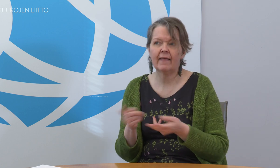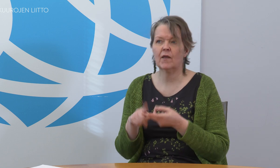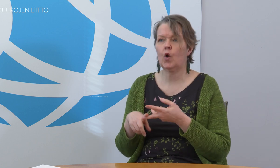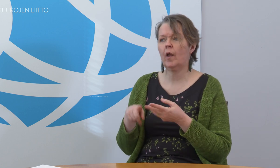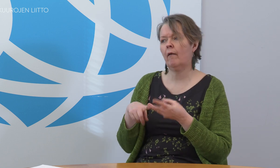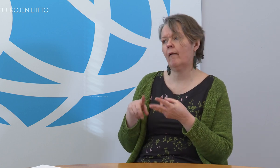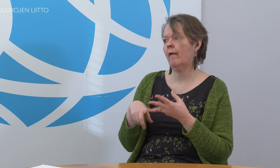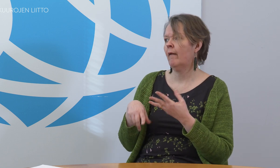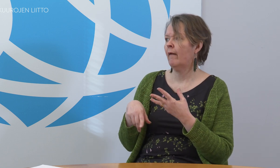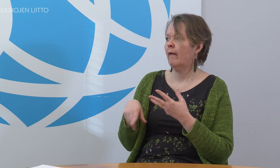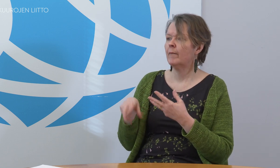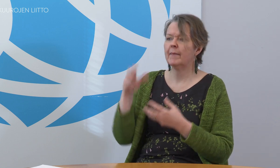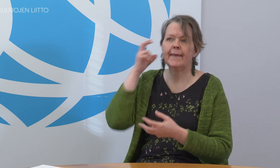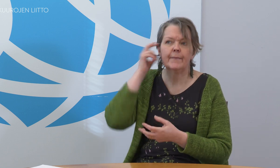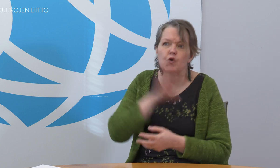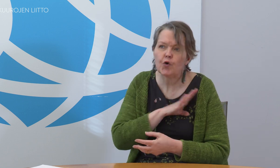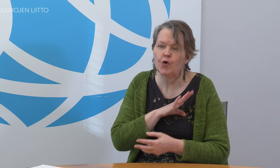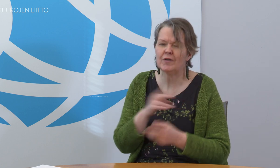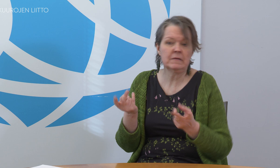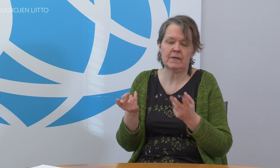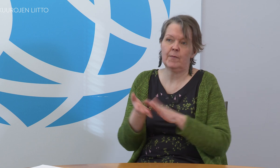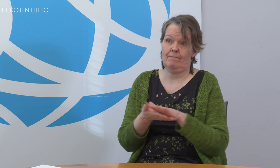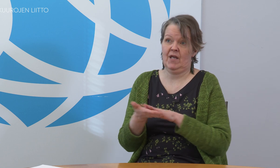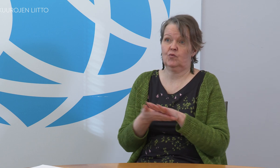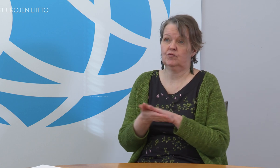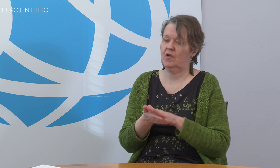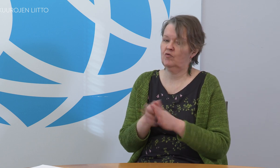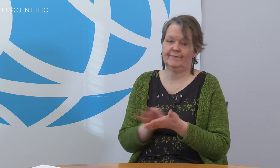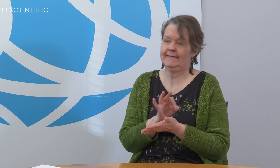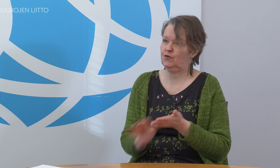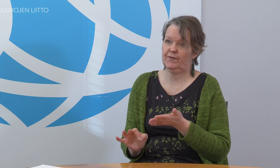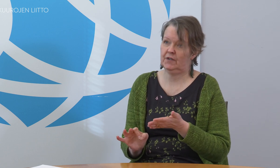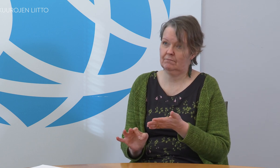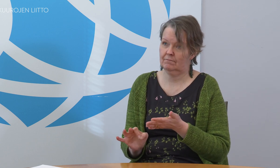tai vedota siihen, että lapsella on sisäkorvaistute.